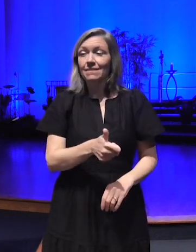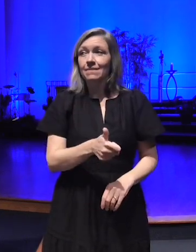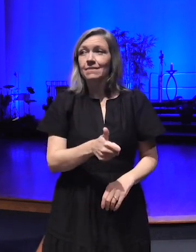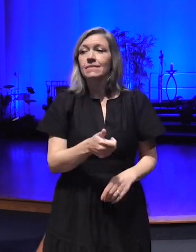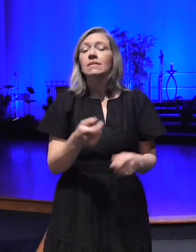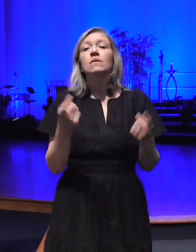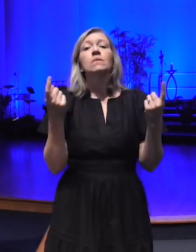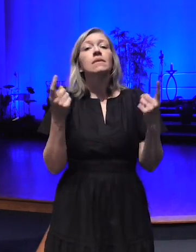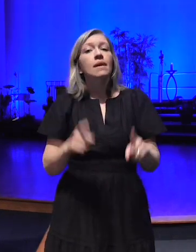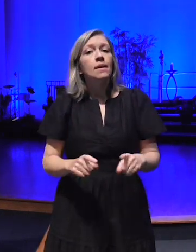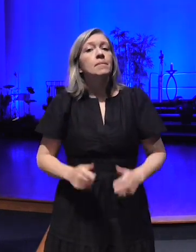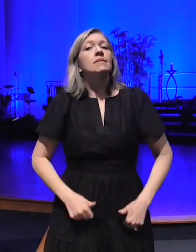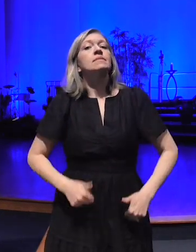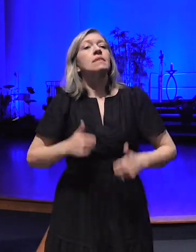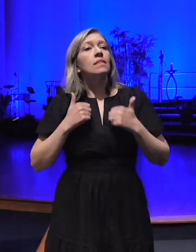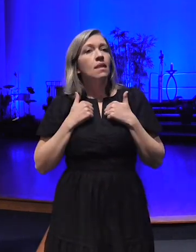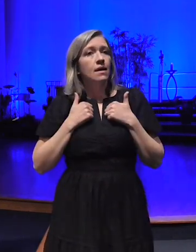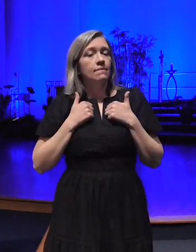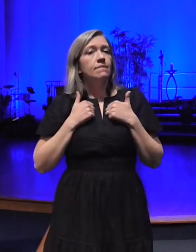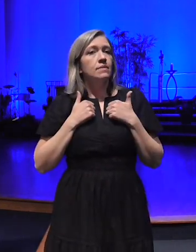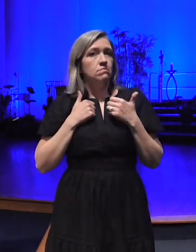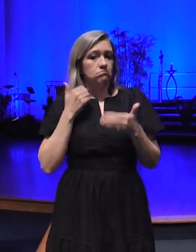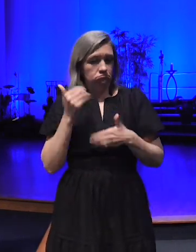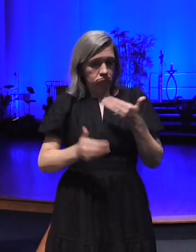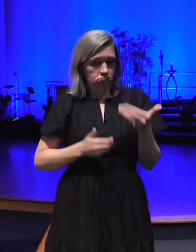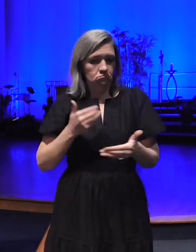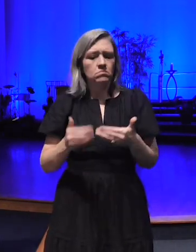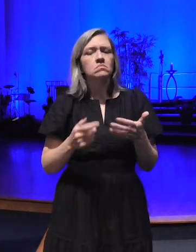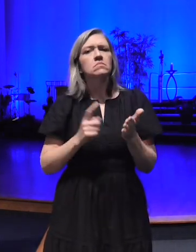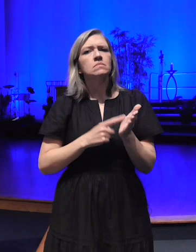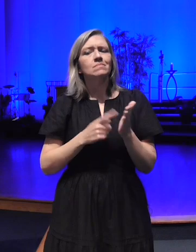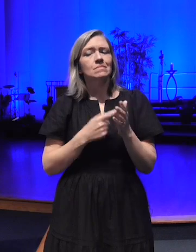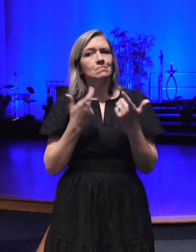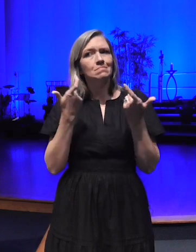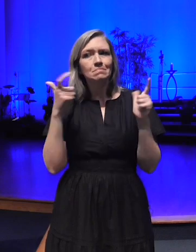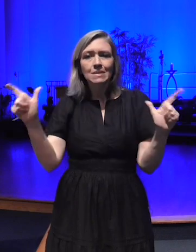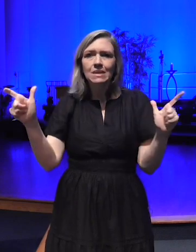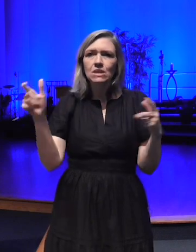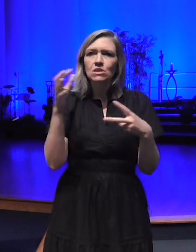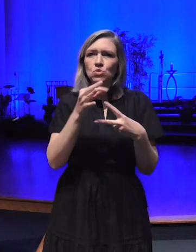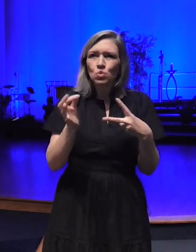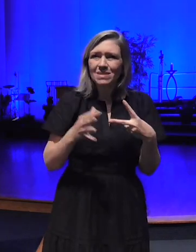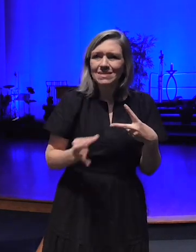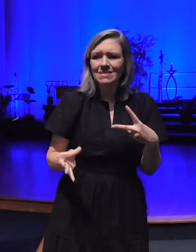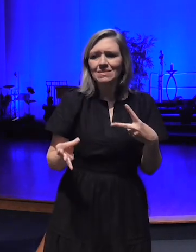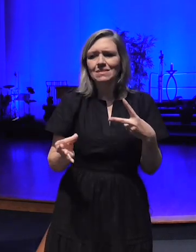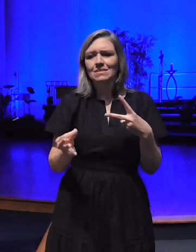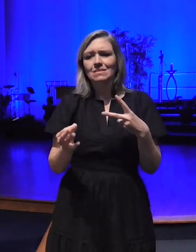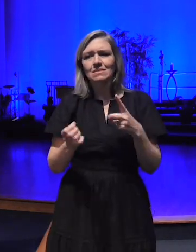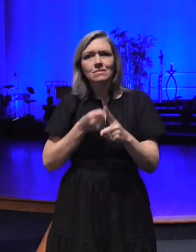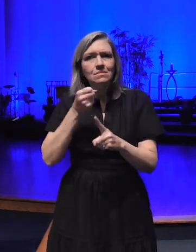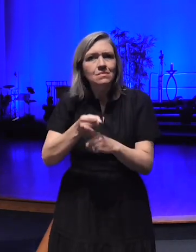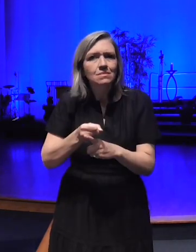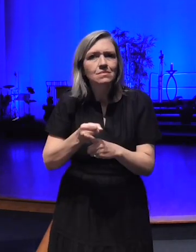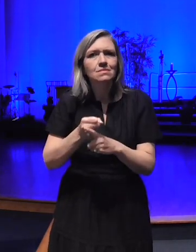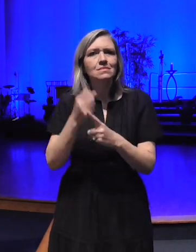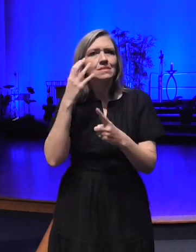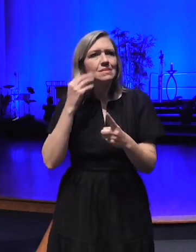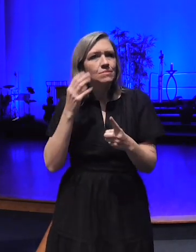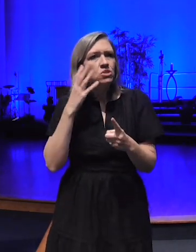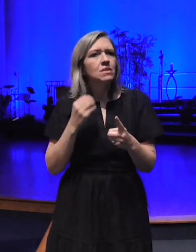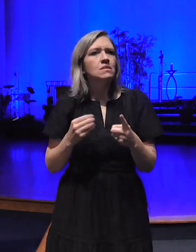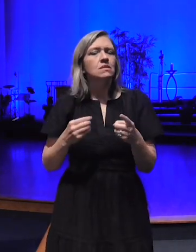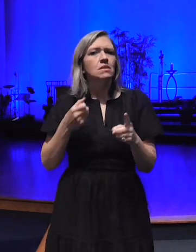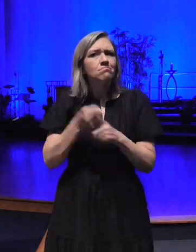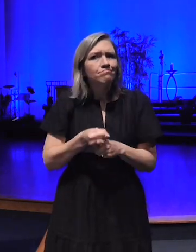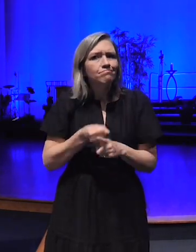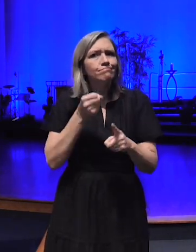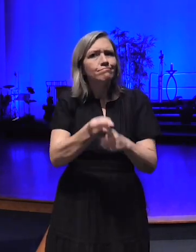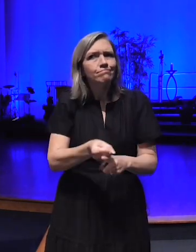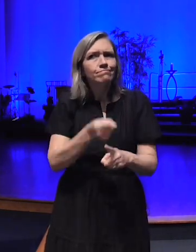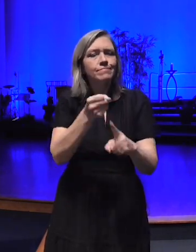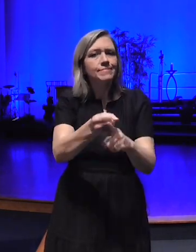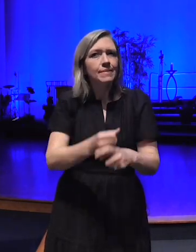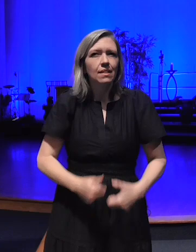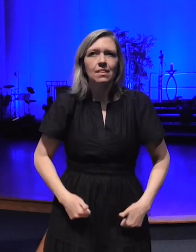que las elecciones y experiencias de Puntos de Inflexión comienzan a suceder en nuestras vidas, aparecen en nuestras vidas